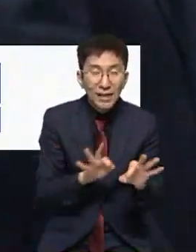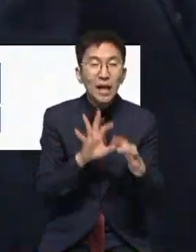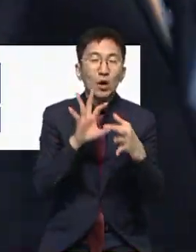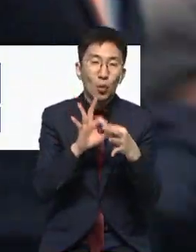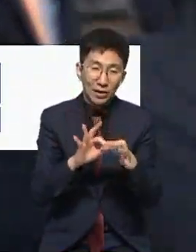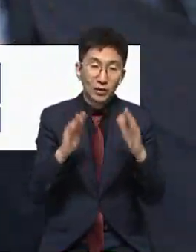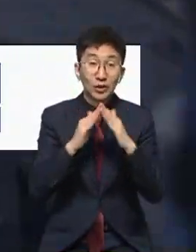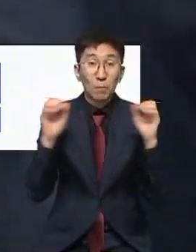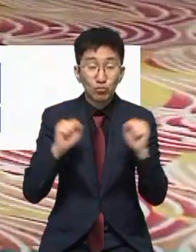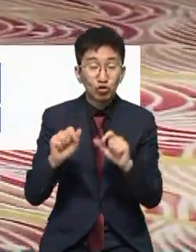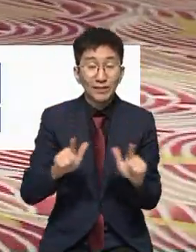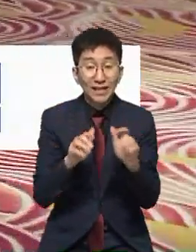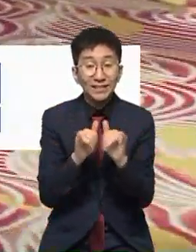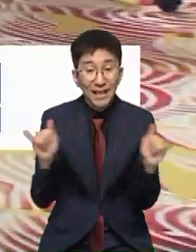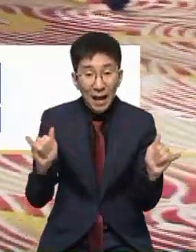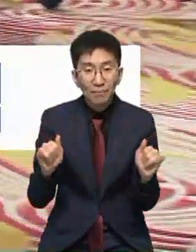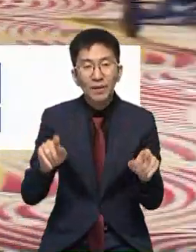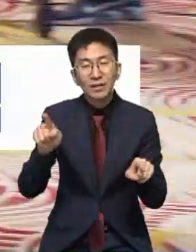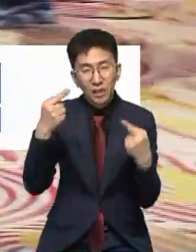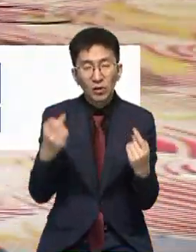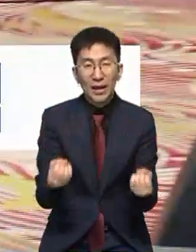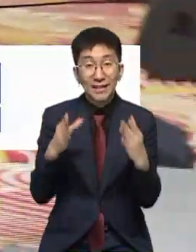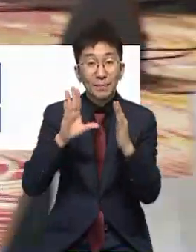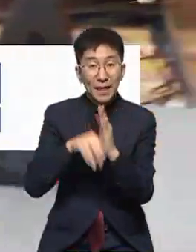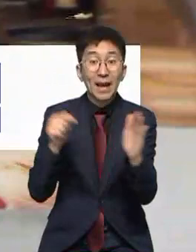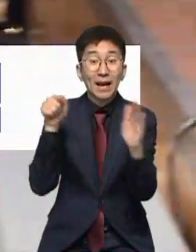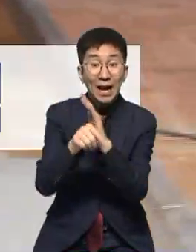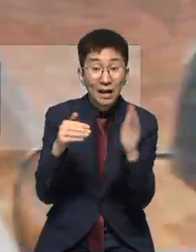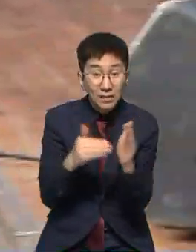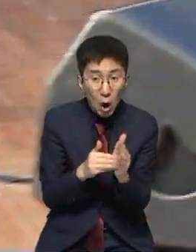신년인사회에 참석해 전북 경제발전에 온힘을 쏟겠다고 말했습니다.